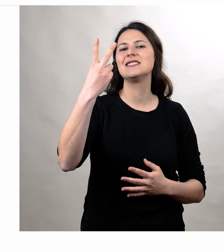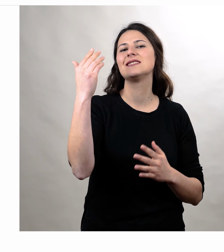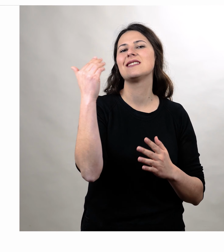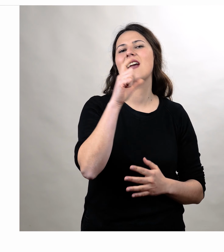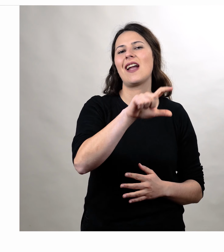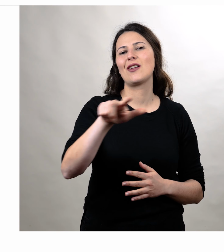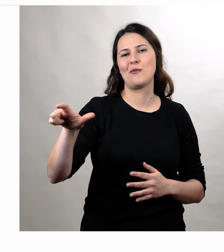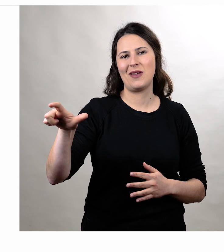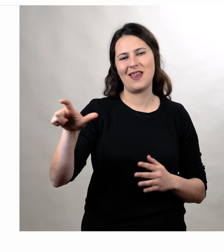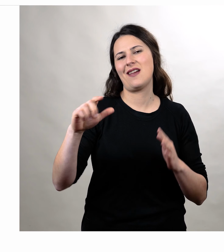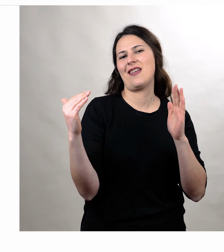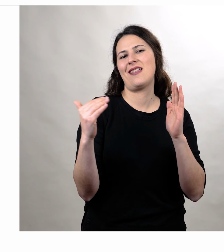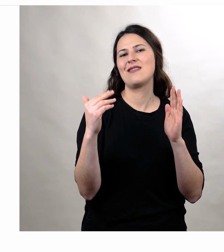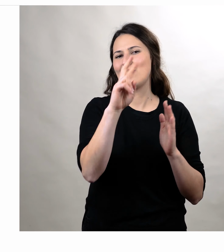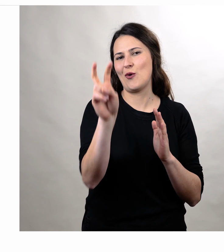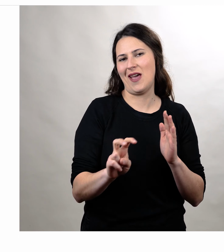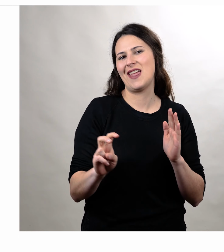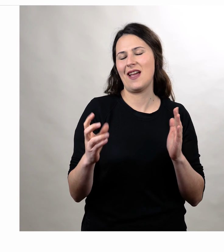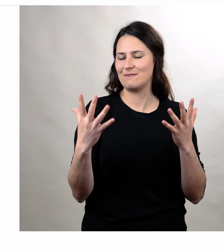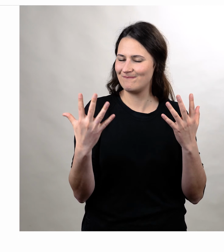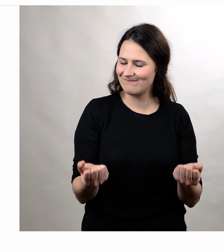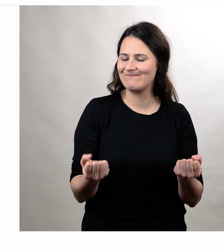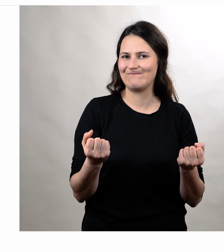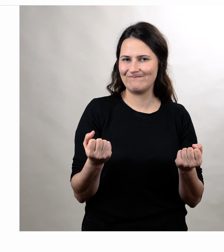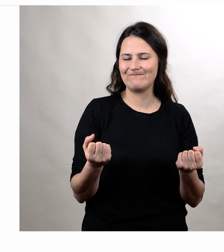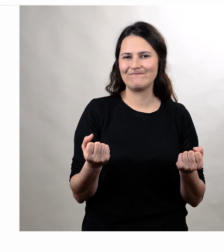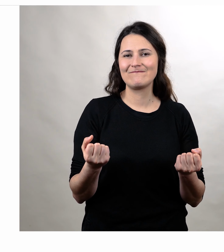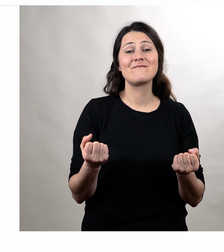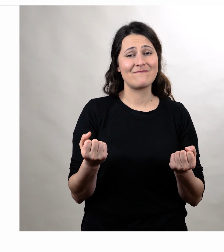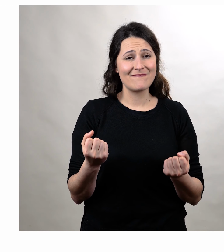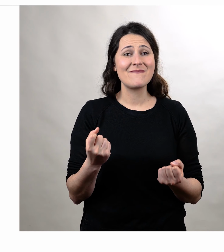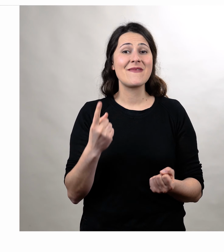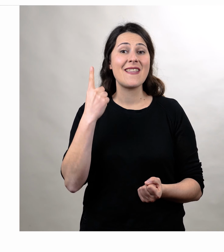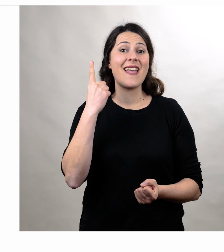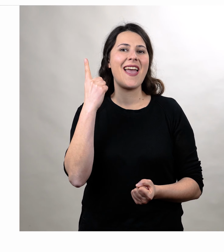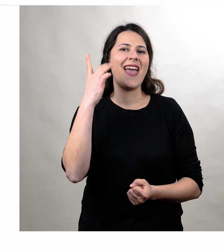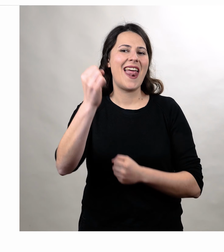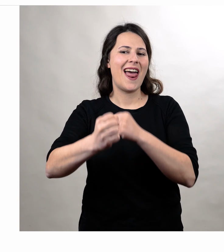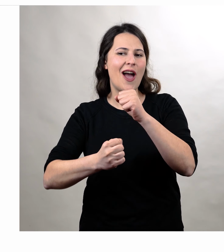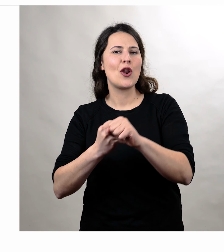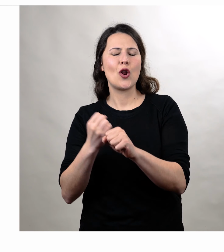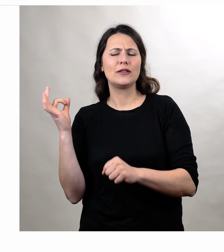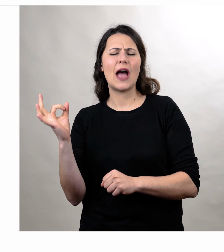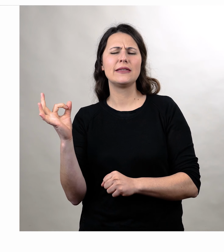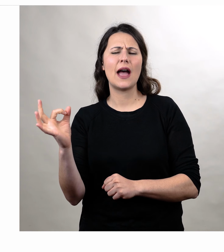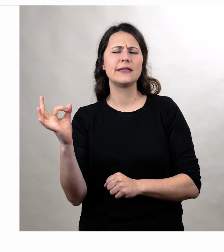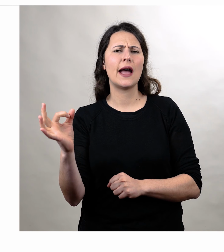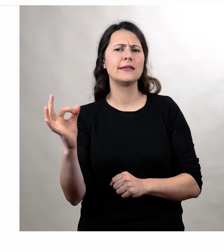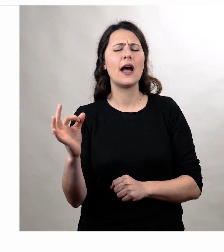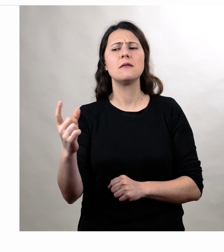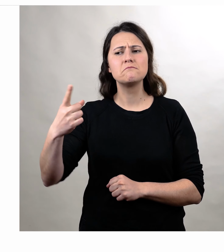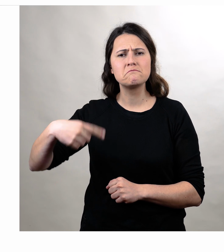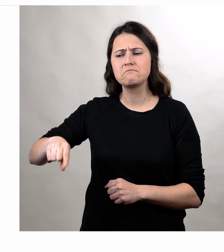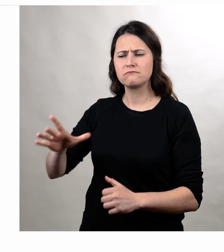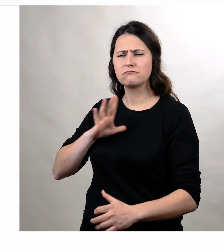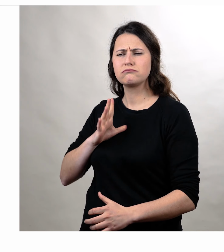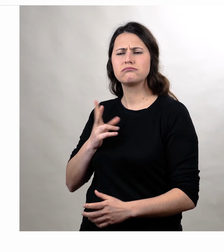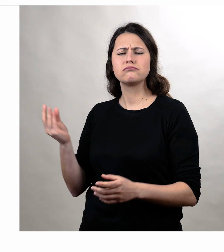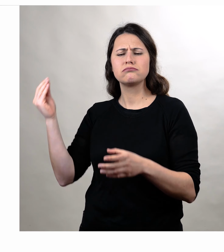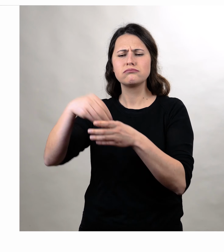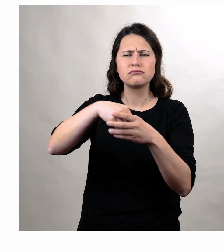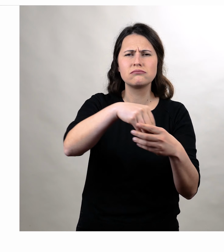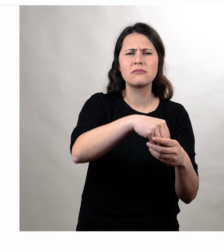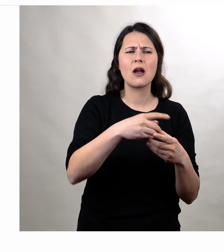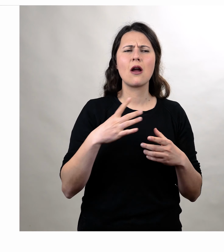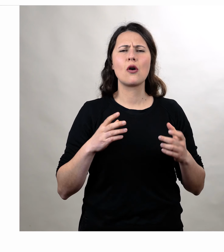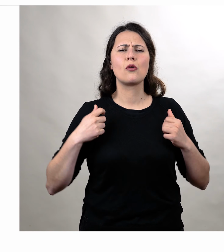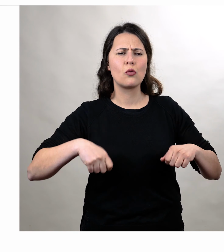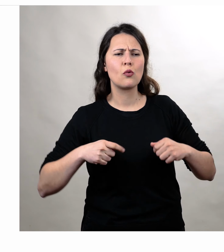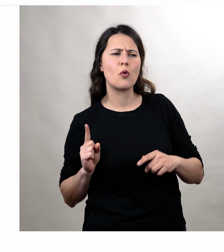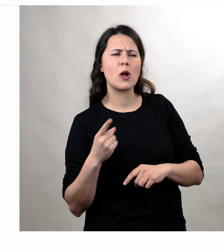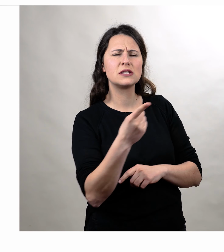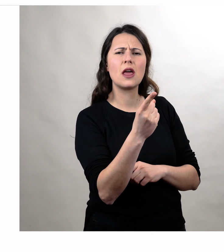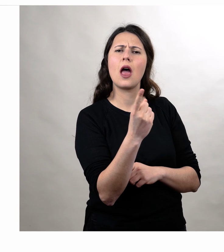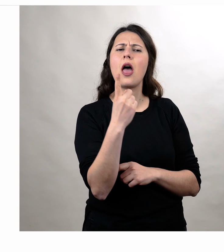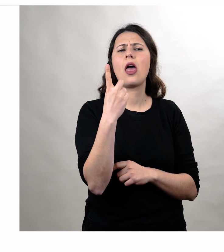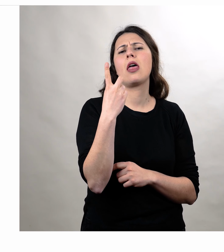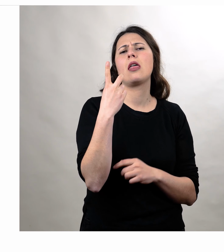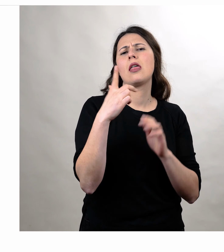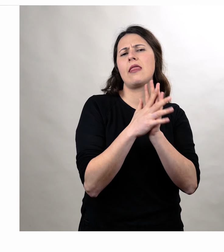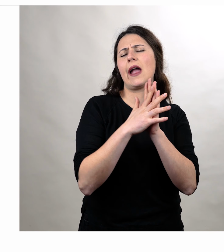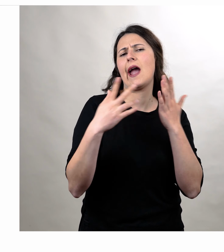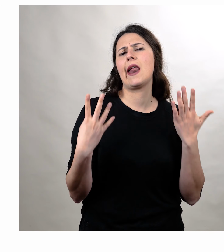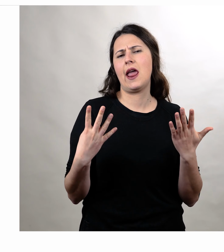Ενώ κάθε χρόνο περισσότερα από 19 εκατομμύρια επιβάτες συμμετέχουν σε κρουαζιέρες σε όλο τον κόσμο.